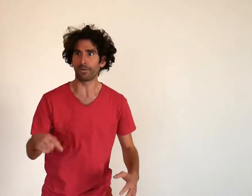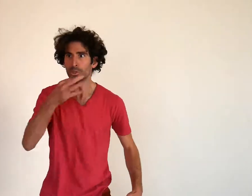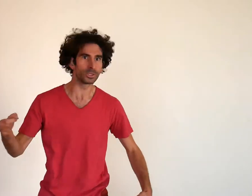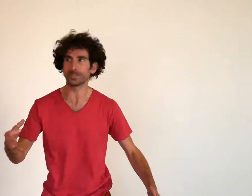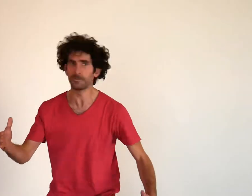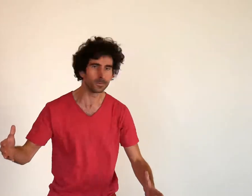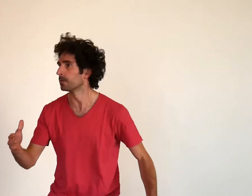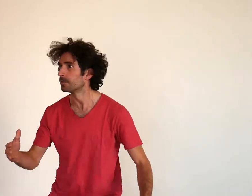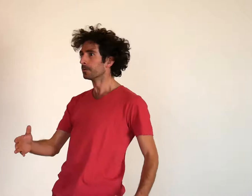Il faut que je le dise !